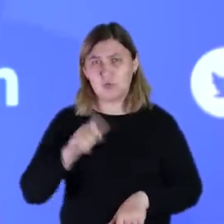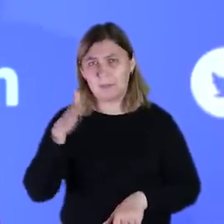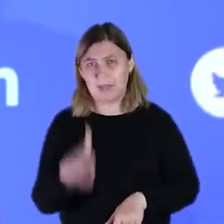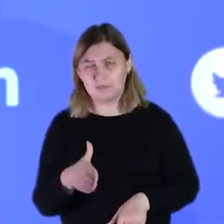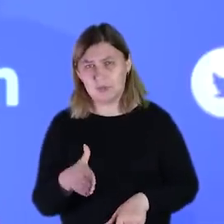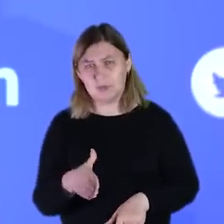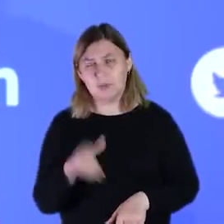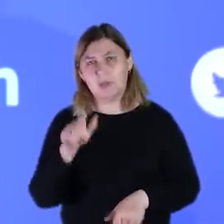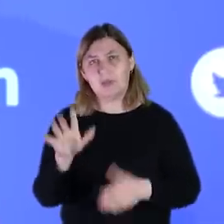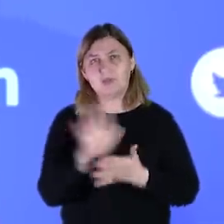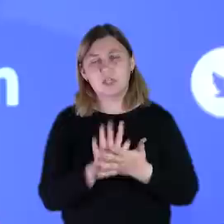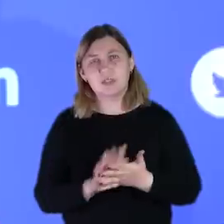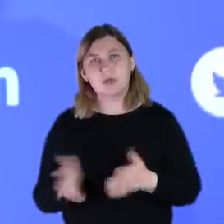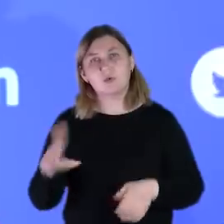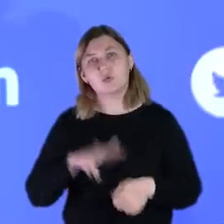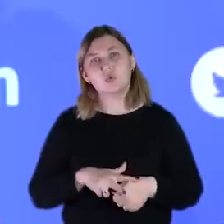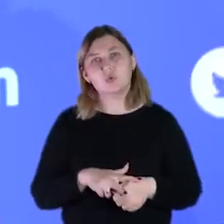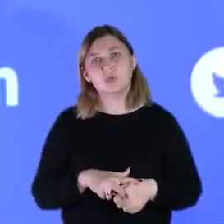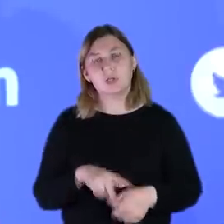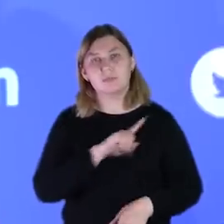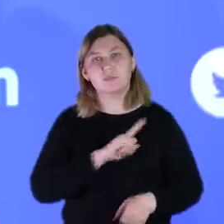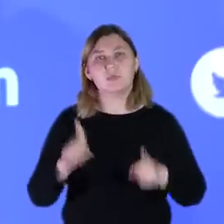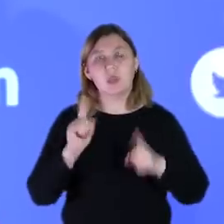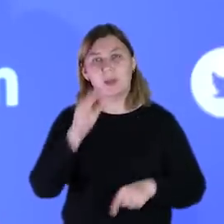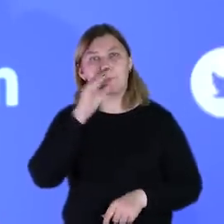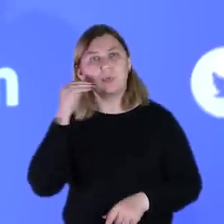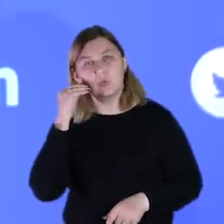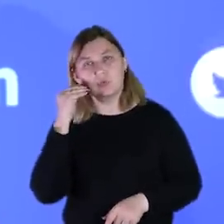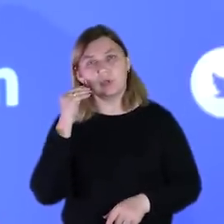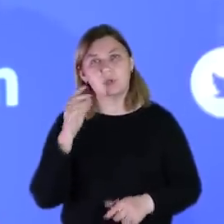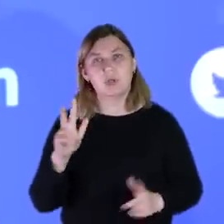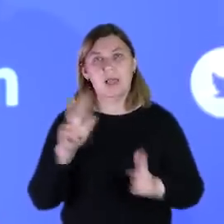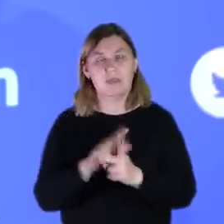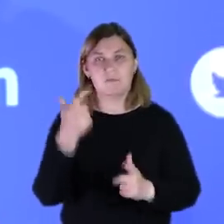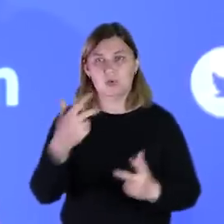Czyli ten scenariusz, przed którym przestrzegał Józef Piłsudski: ataku z dwóch stron. No,